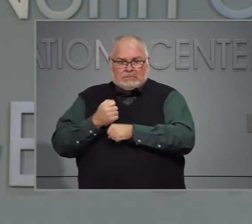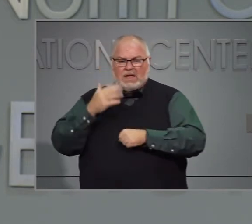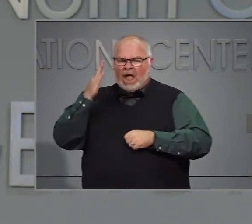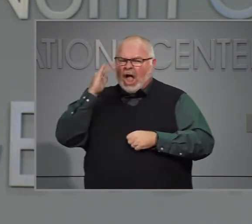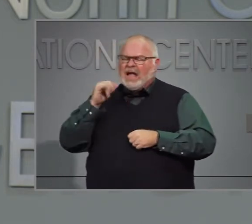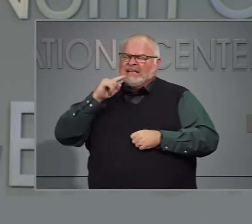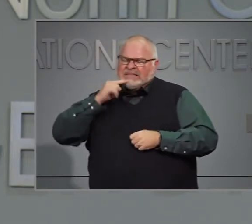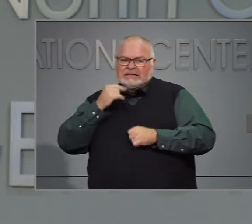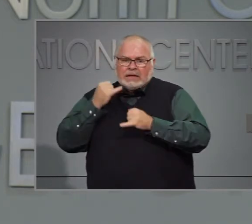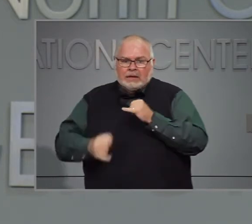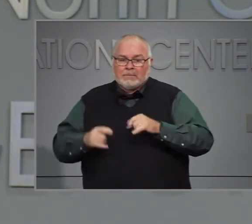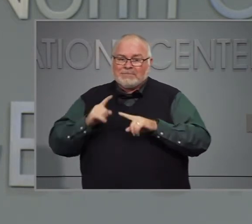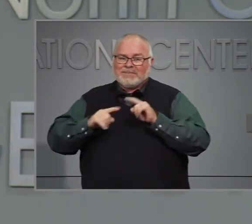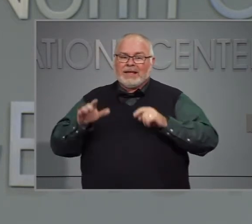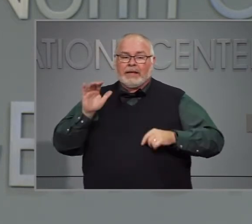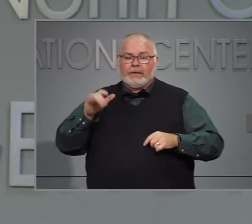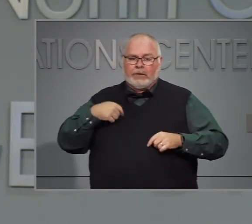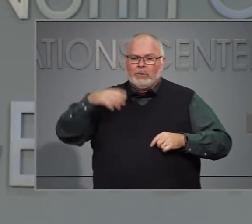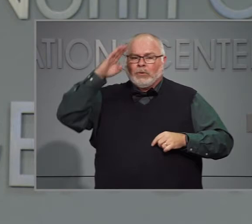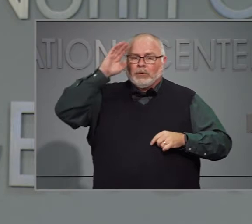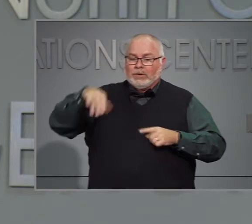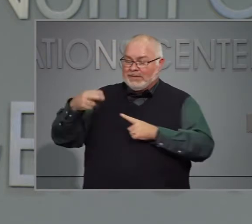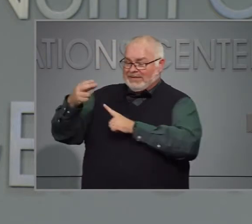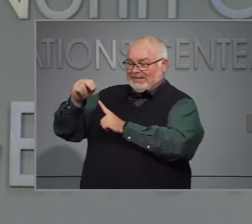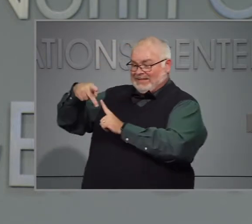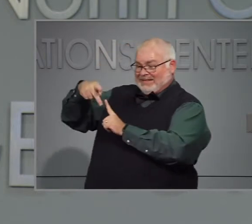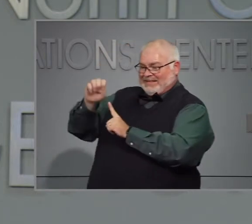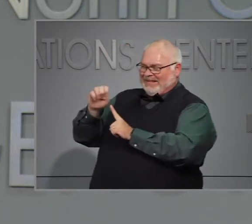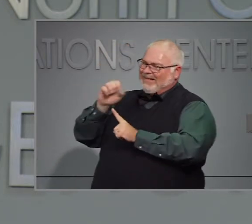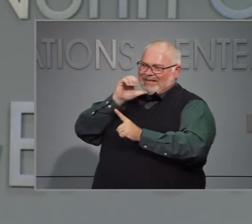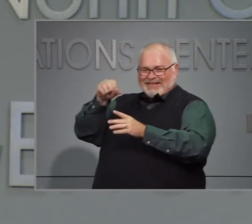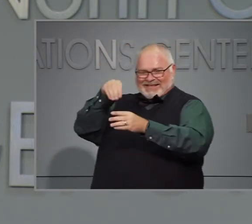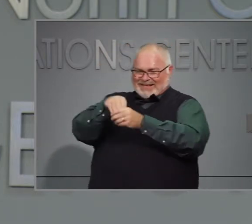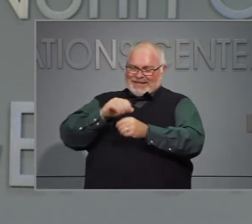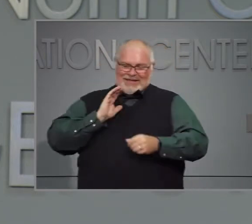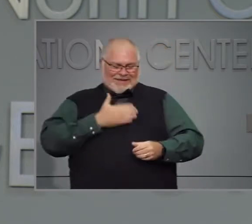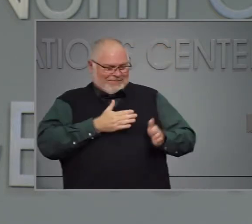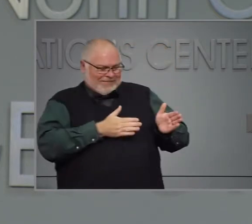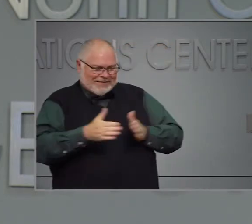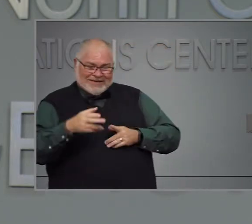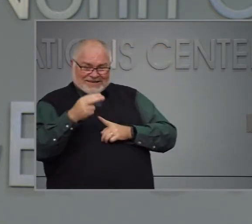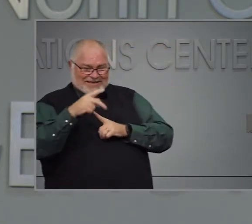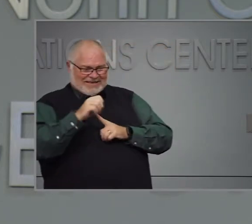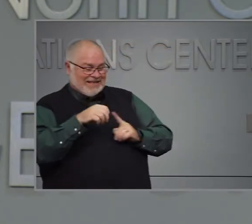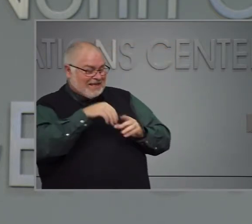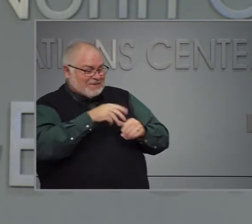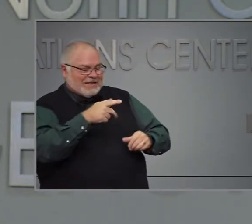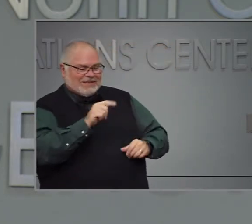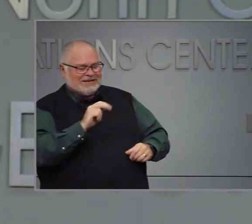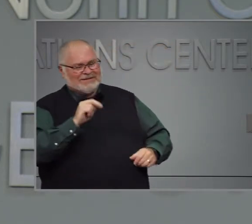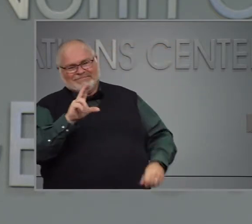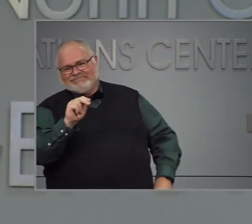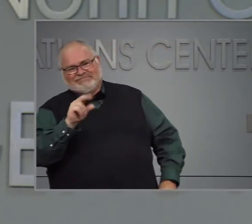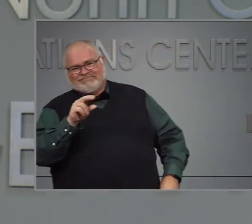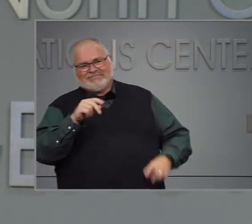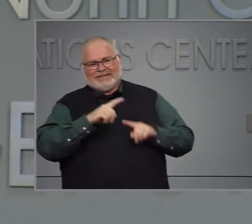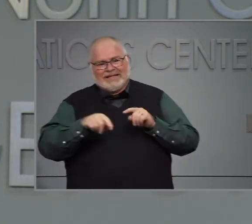Norte y esperamos que sea la última, pero sabemos que el servicio Nacional meteorológico